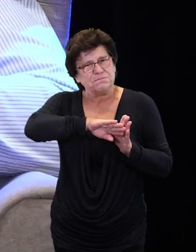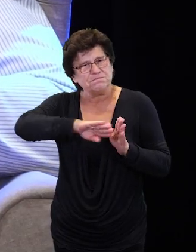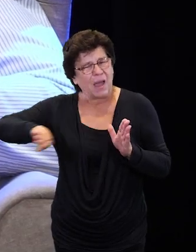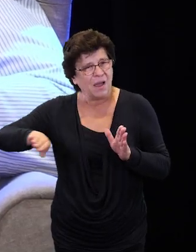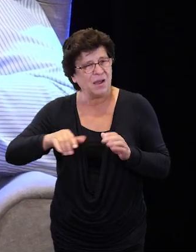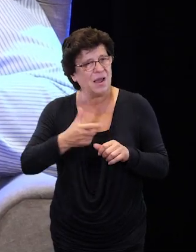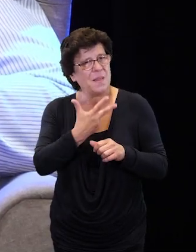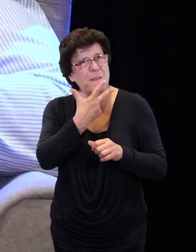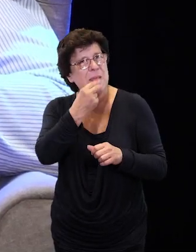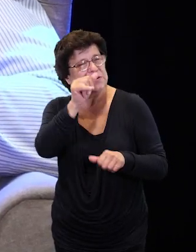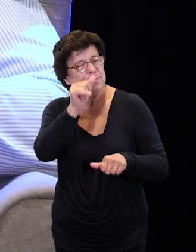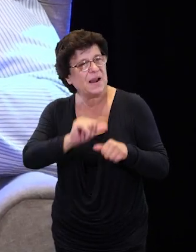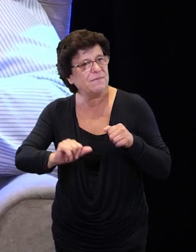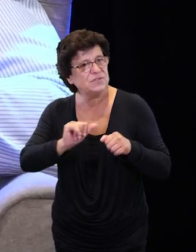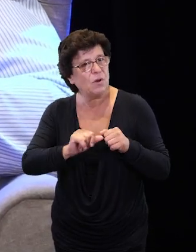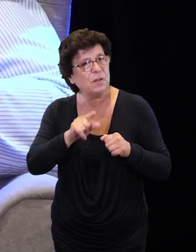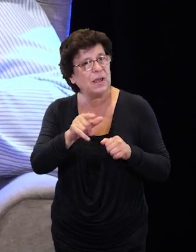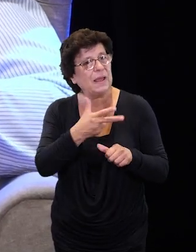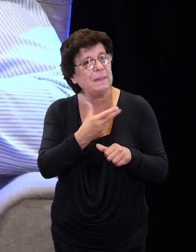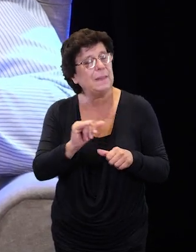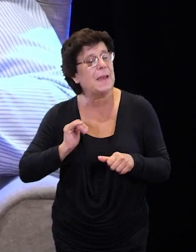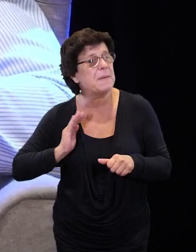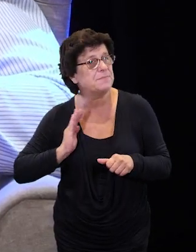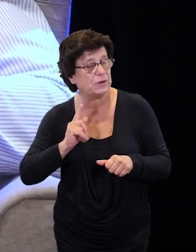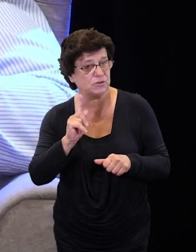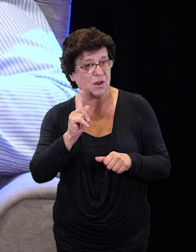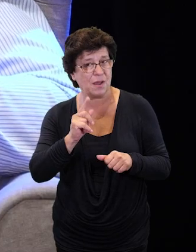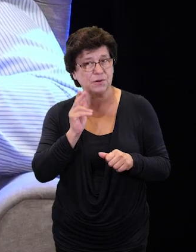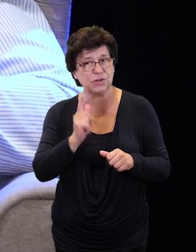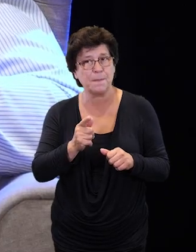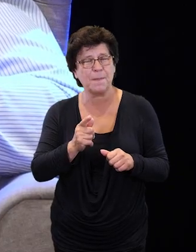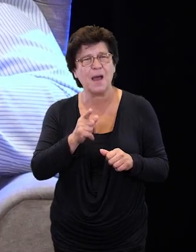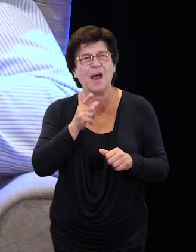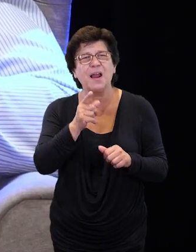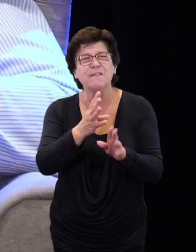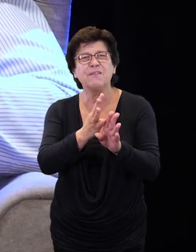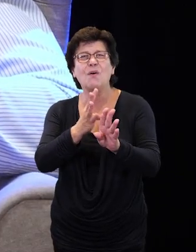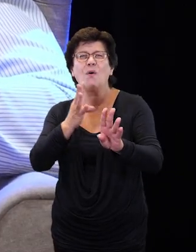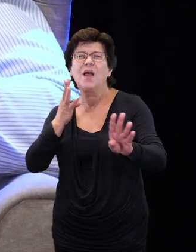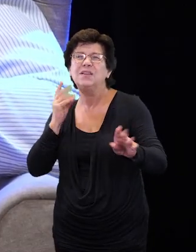i potencjalnie niebezpieczne. Tylko że my mamy w kolejce jeszcze mnóstwo rzeczy do sprawdzenia,